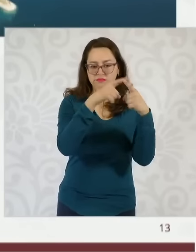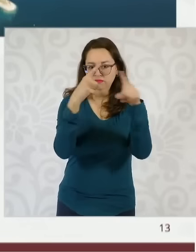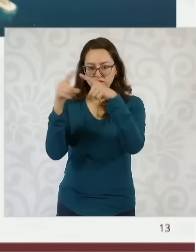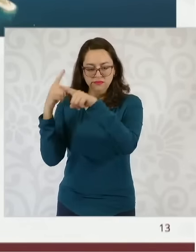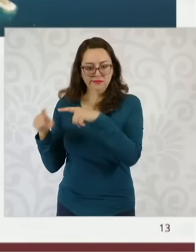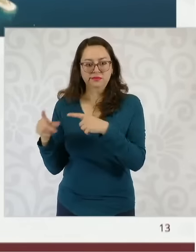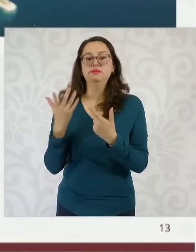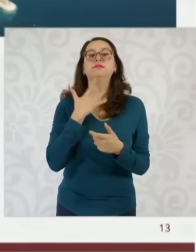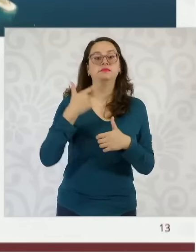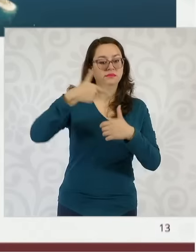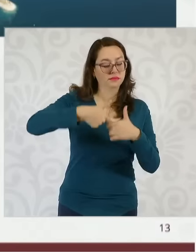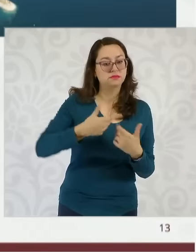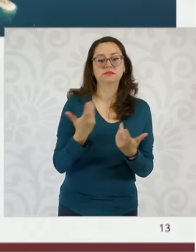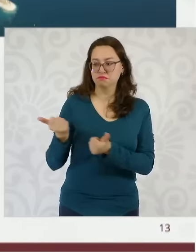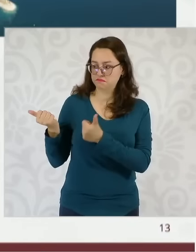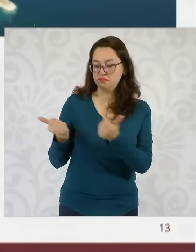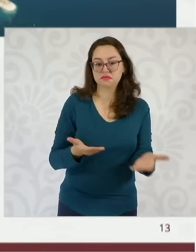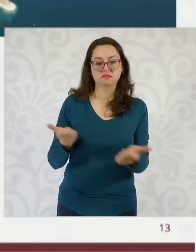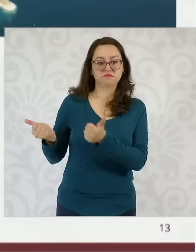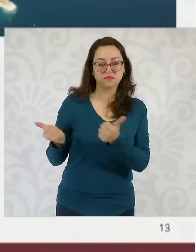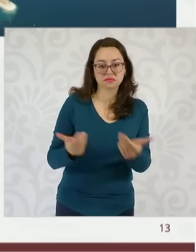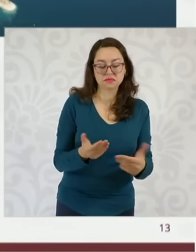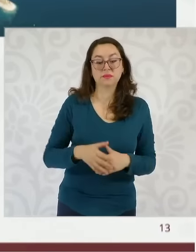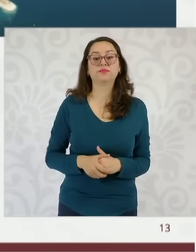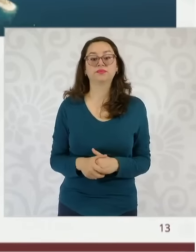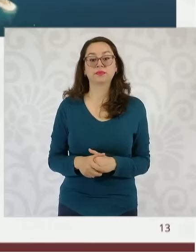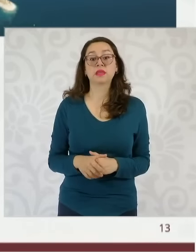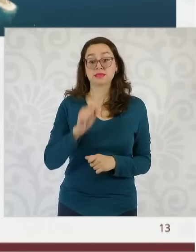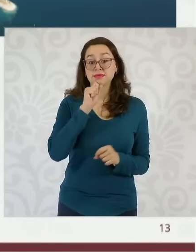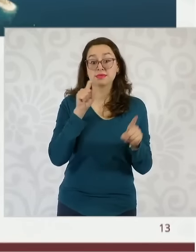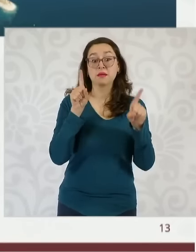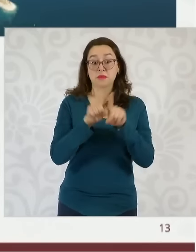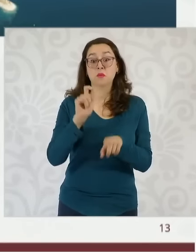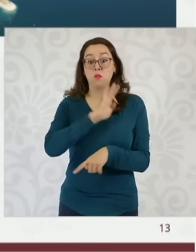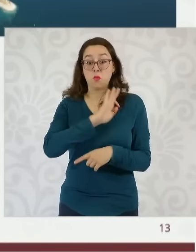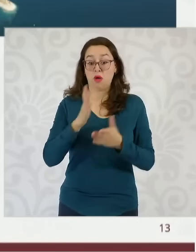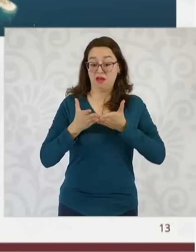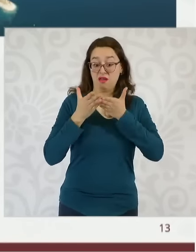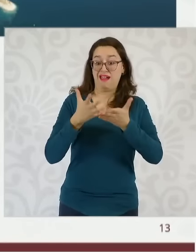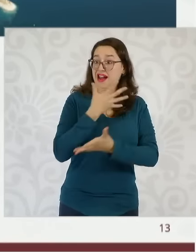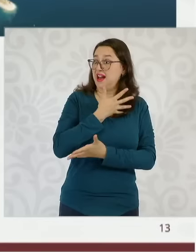hidrocarburos cuenta con un puerto de altura también para buques de mayor calado del mundo y